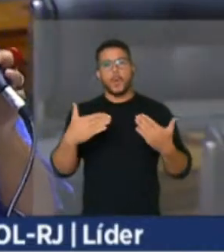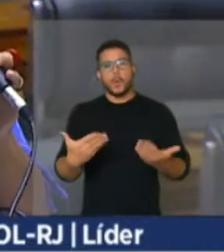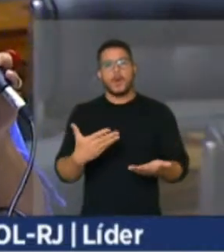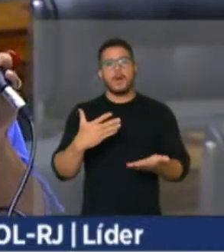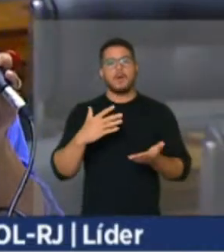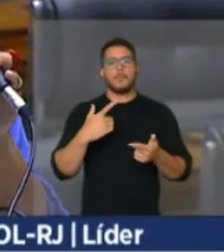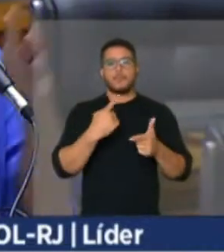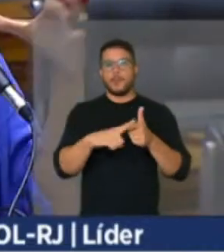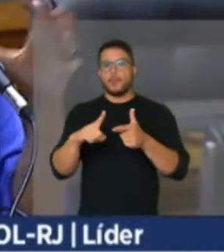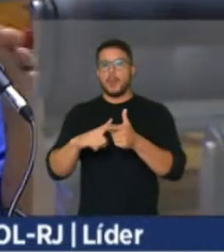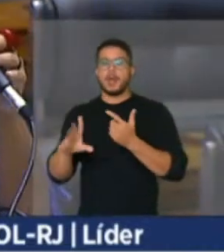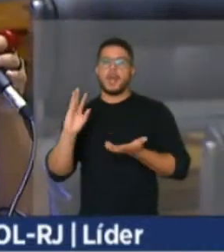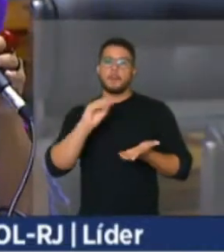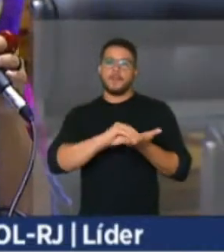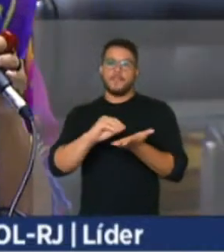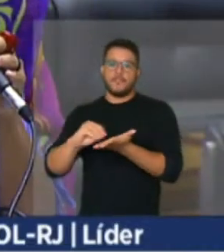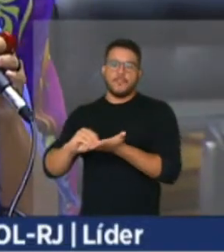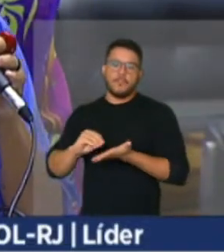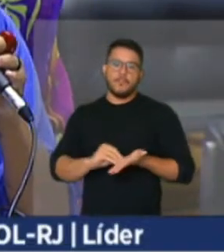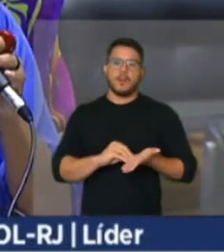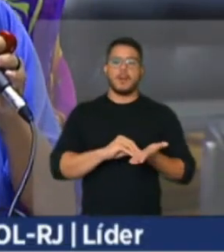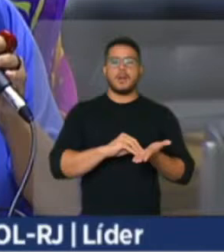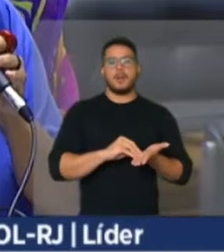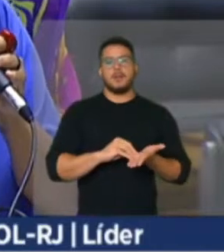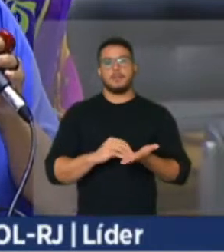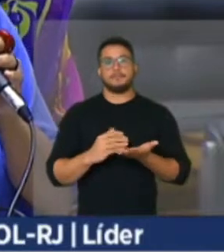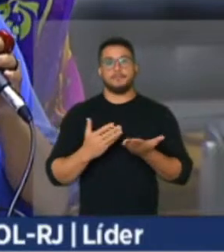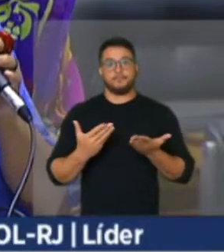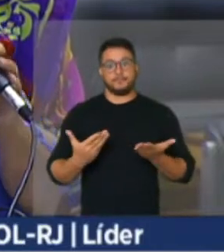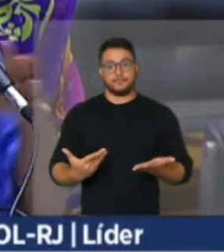LEGISLATIVO BRASILEIRO, QUE POSSA VER QUAIS MARCOS LEGAIS AINDA SÃO NECESSÁRIOS NESSA TEMÁTICA, ENTÃO É NOSSO